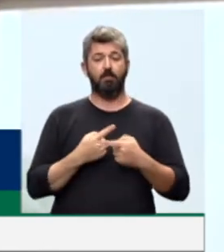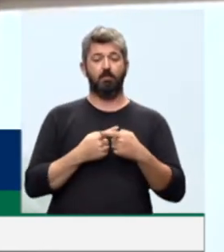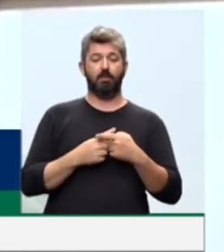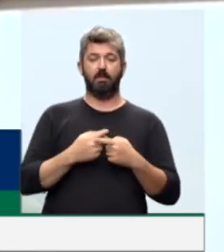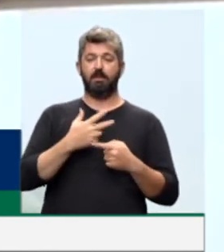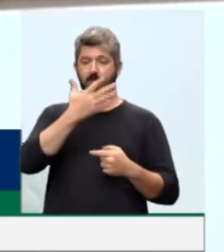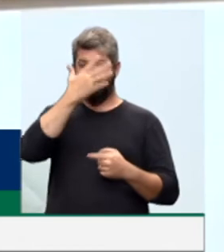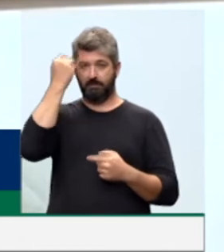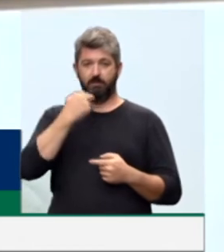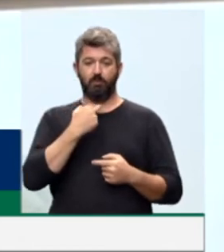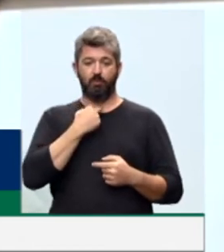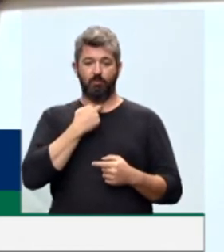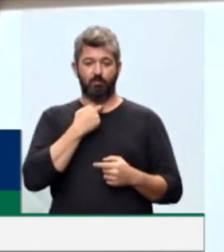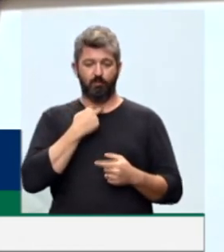FAVORECER DA ENERGIA ACESSÍVEL PARA TODO PAÍS, E